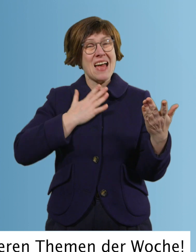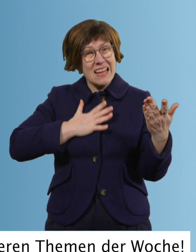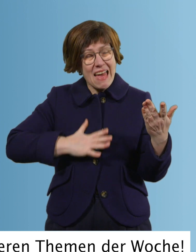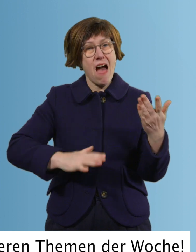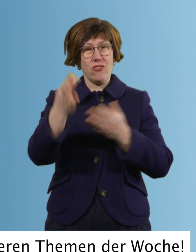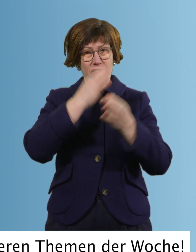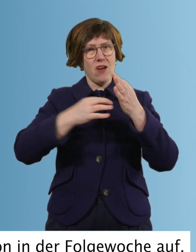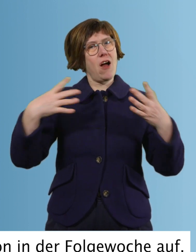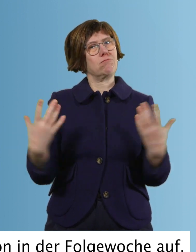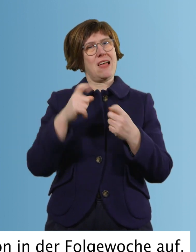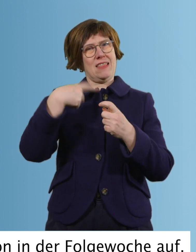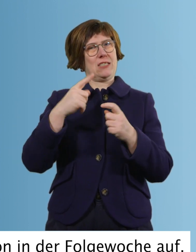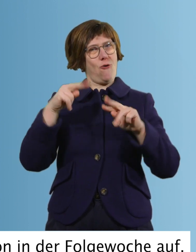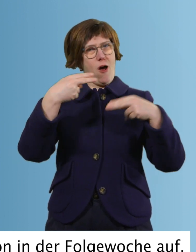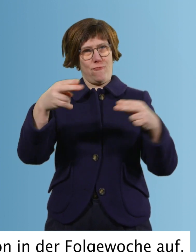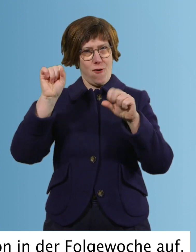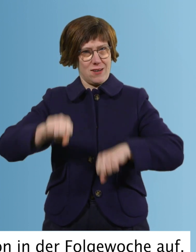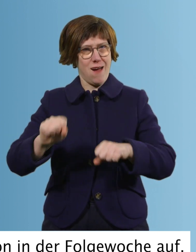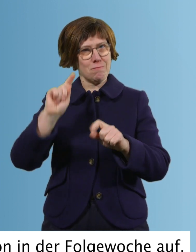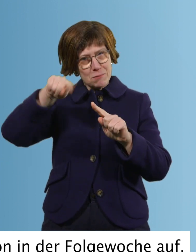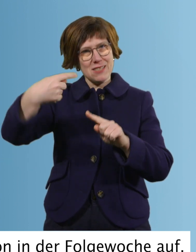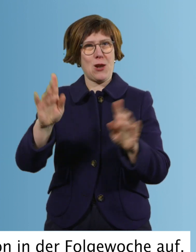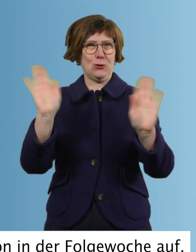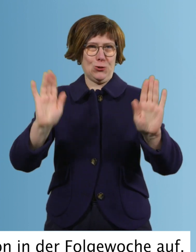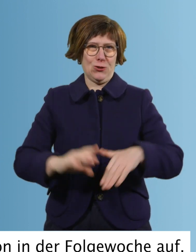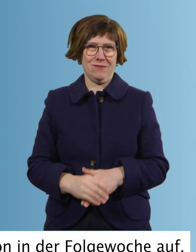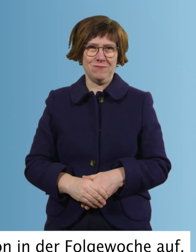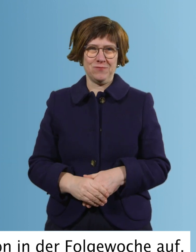Gern greifen wir einige davon in der Folgewoche auf. Bis zum nächsten Mal!